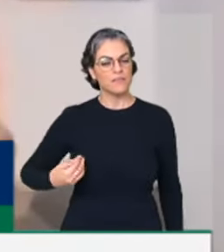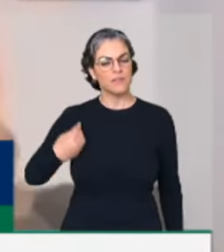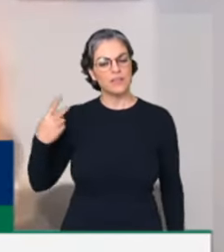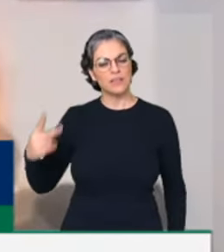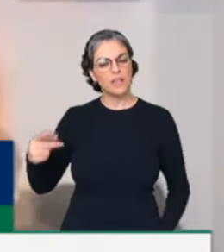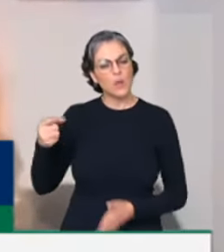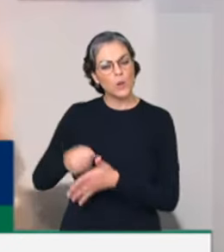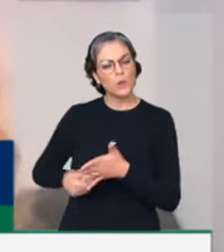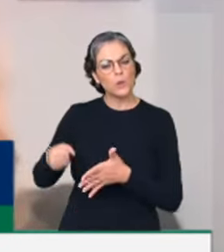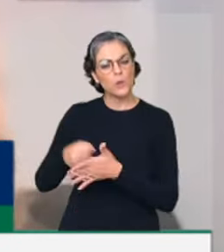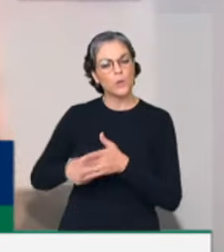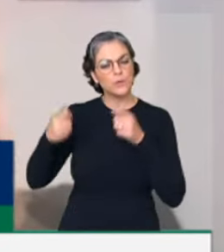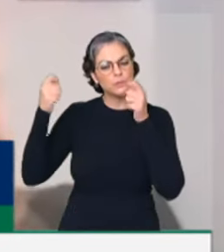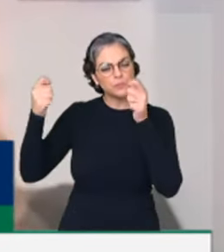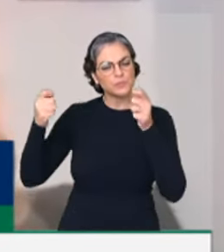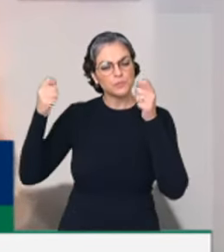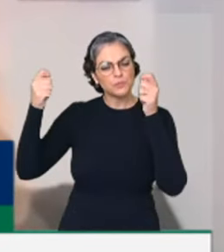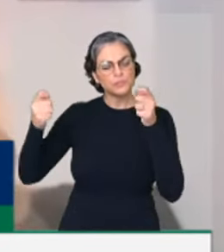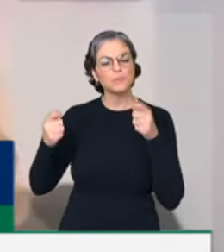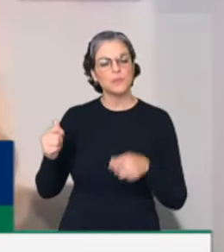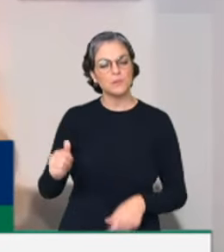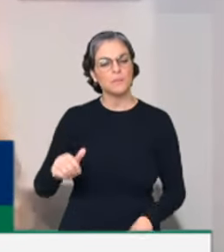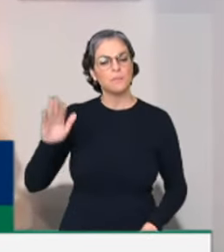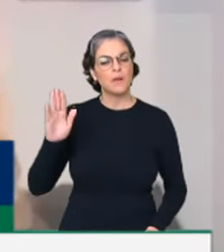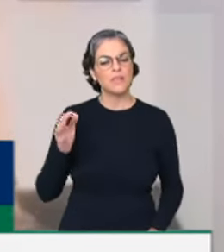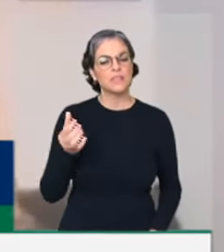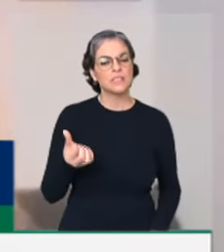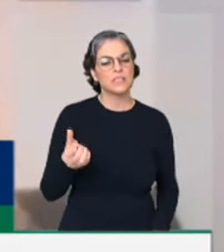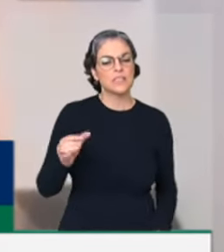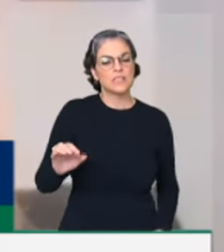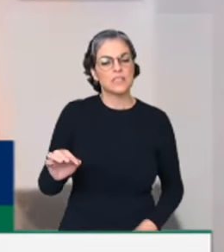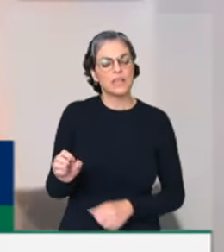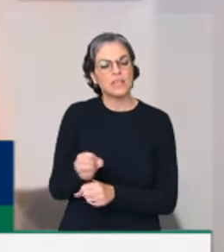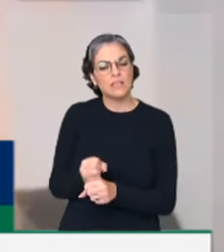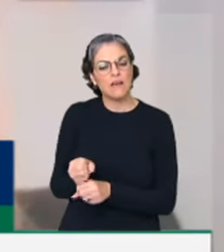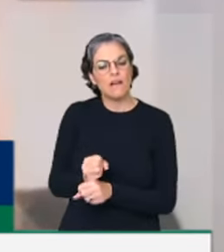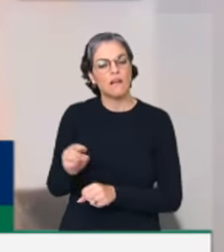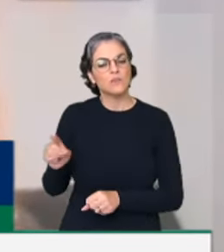MUITO FORAM MAIS DE 6 DÉCADAS DE MILITÂNCIA MILITÂNCIA